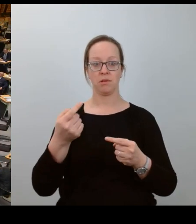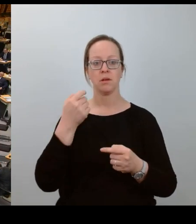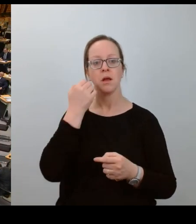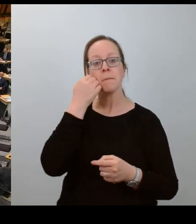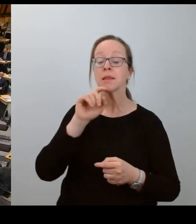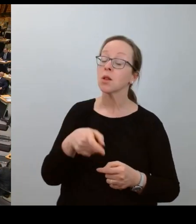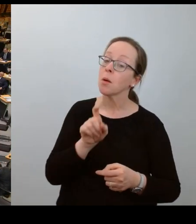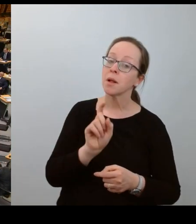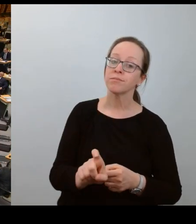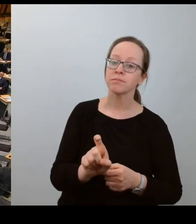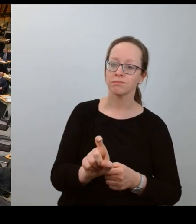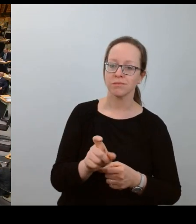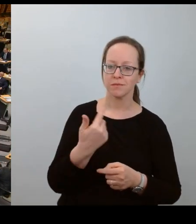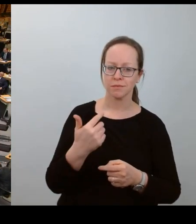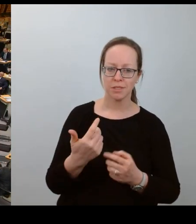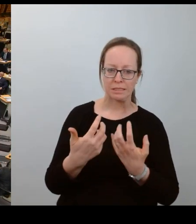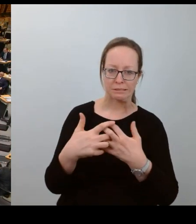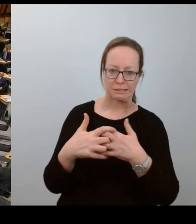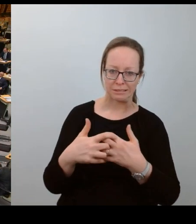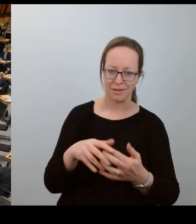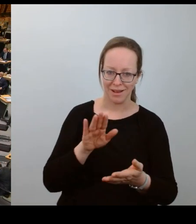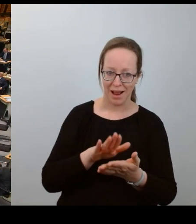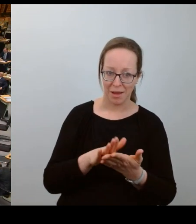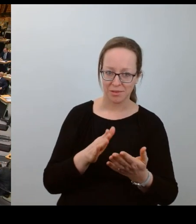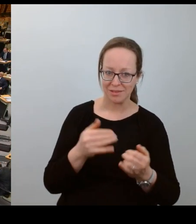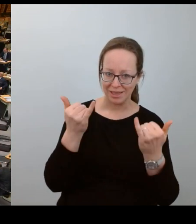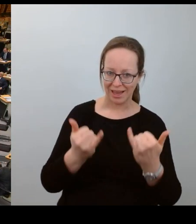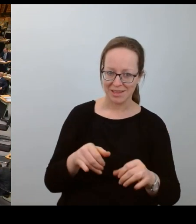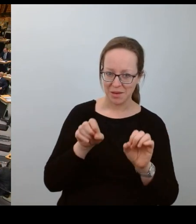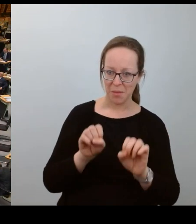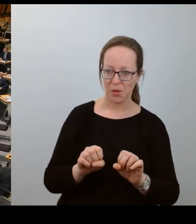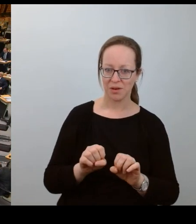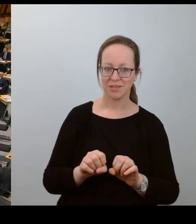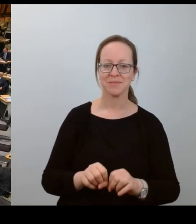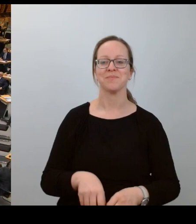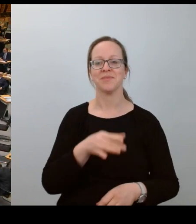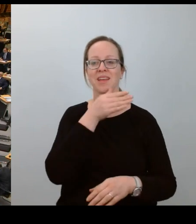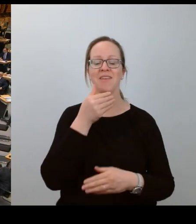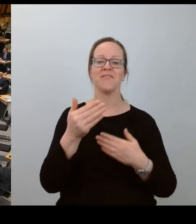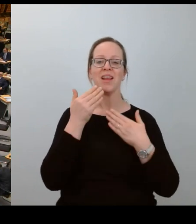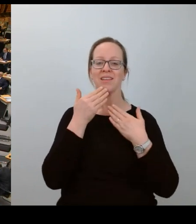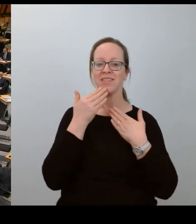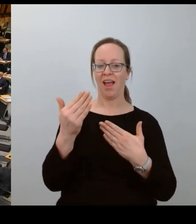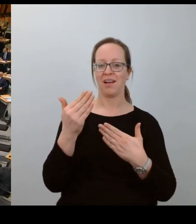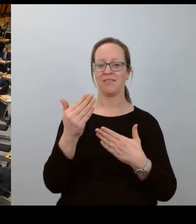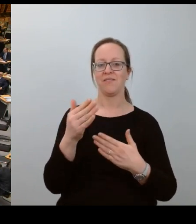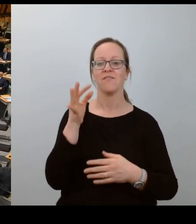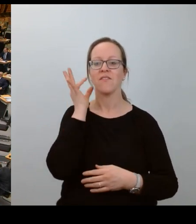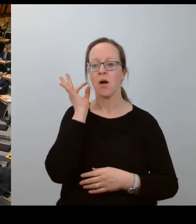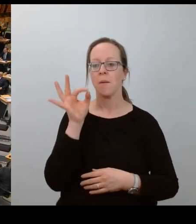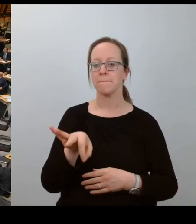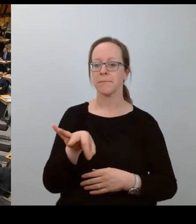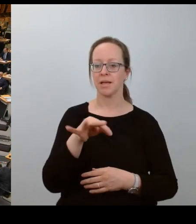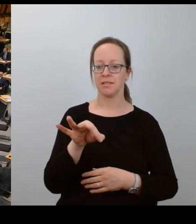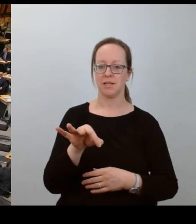haben, dass Frau Jarisch das zuständig sei, sagt Senatsverwaltung für die Flächennutzungsplän